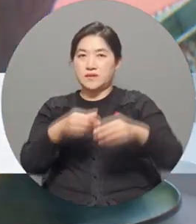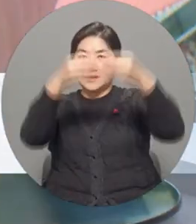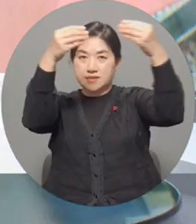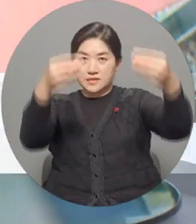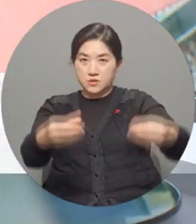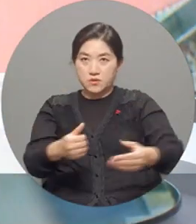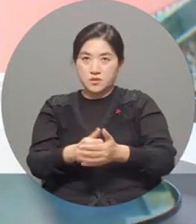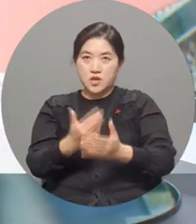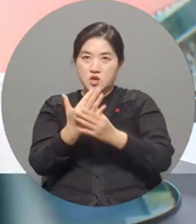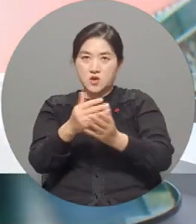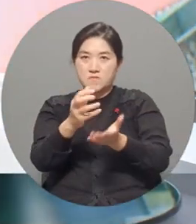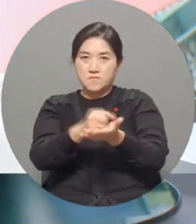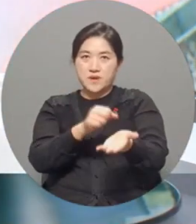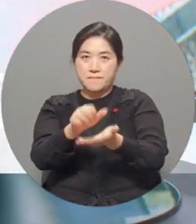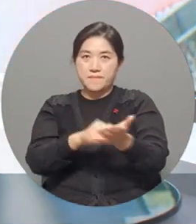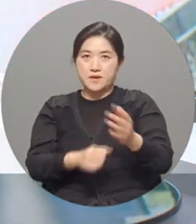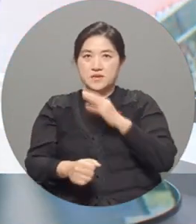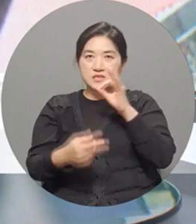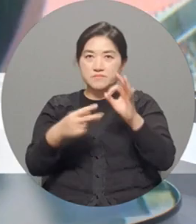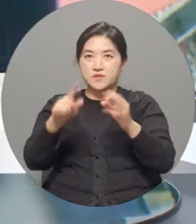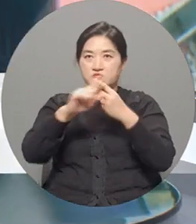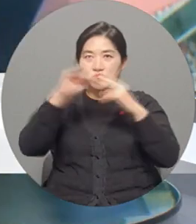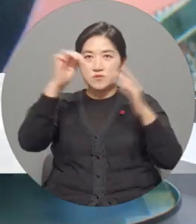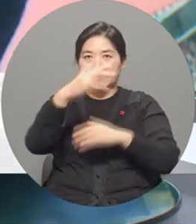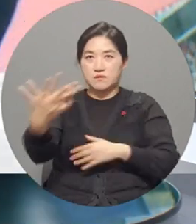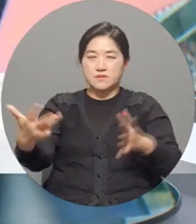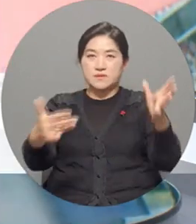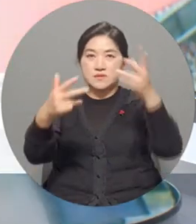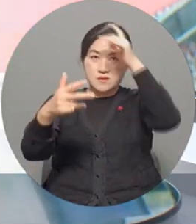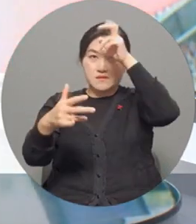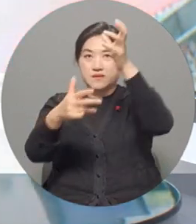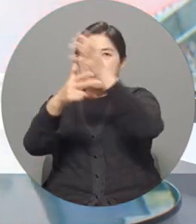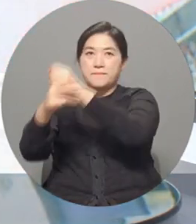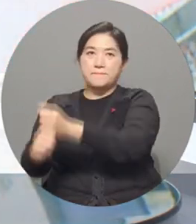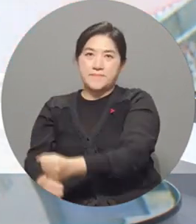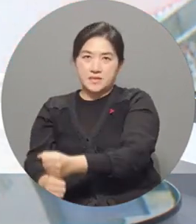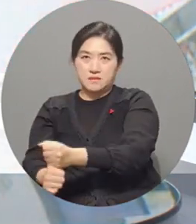(앵커) 무인 점포를 돌면서 키오스크에서현금을 빼낸 10대 중학생 8명이 무더기로